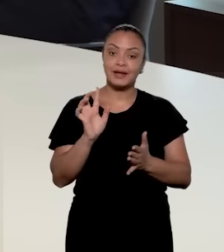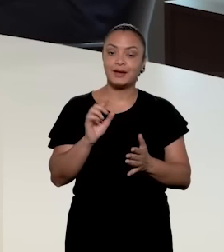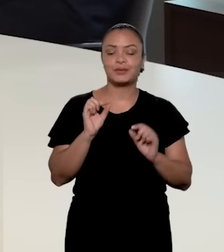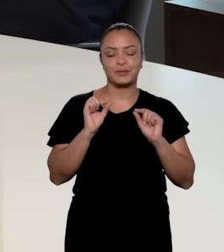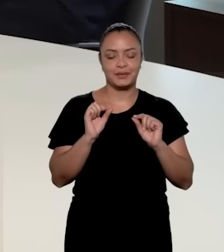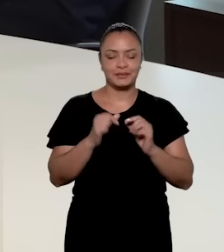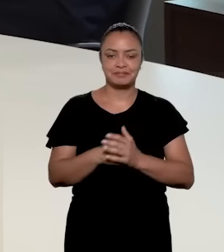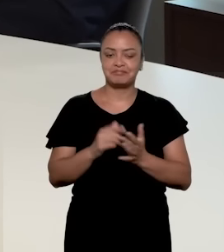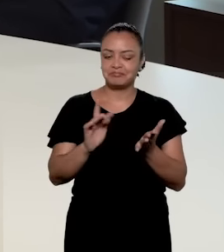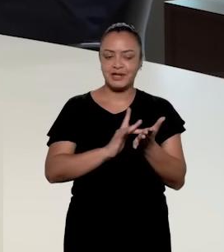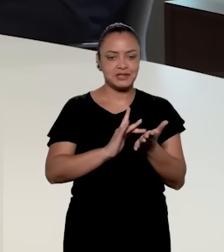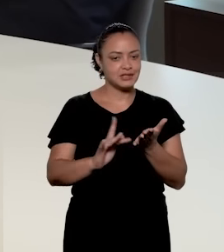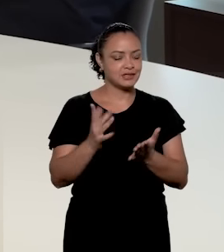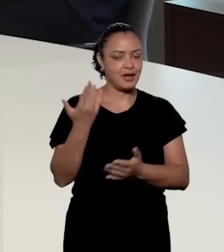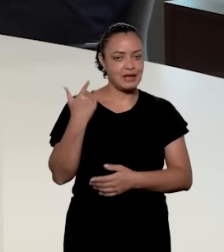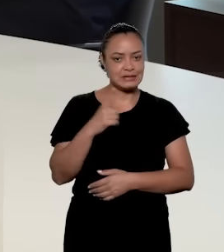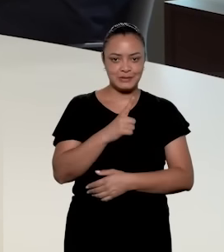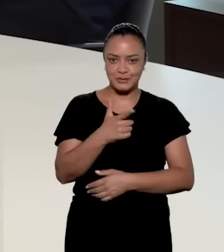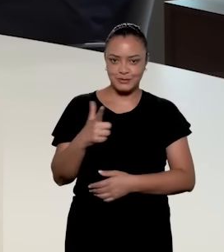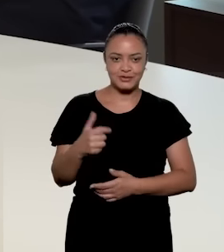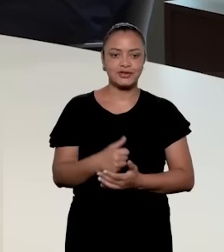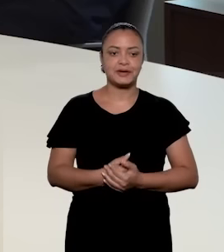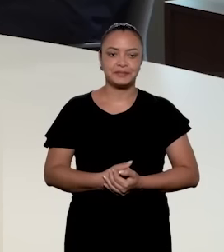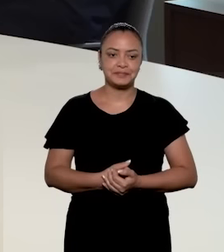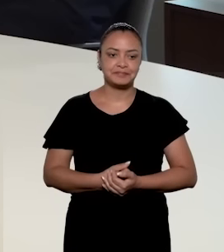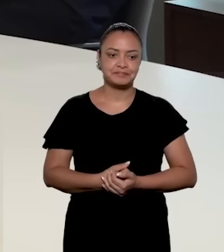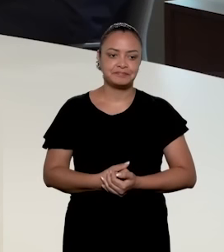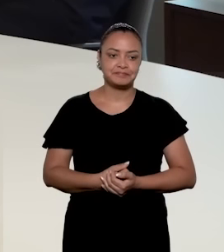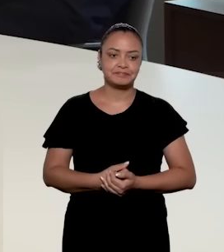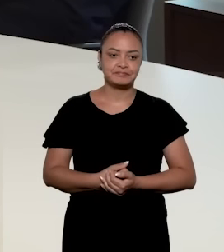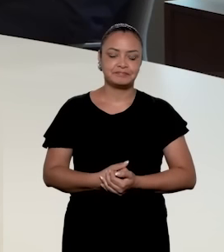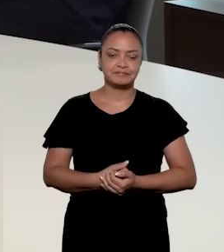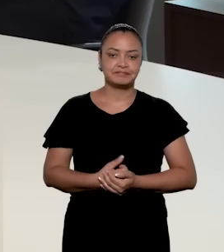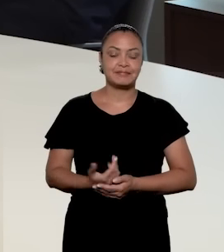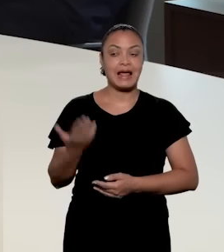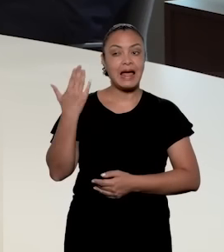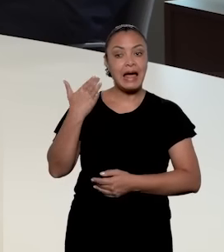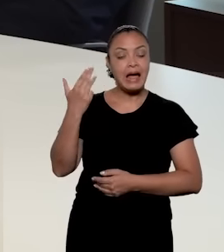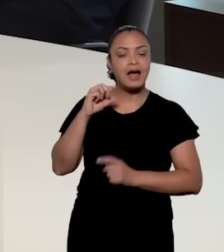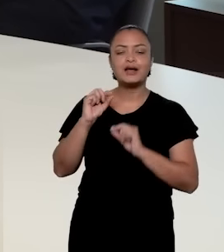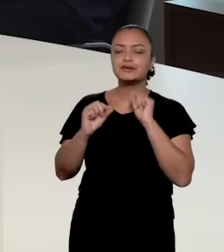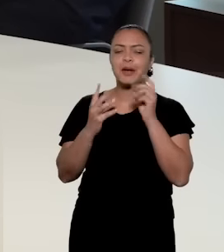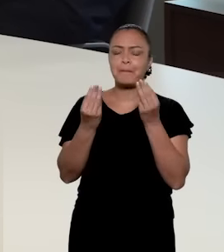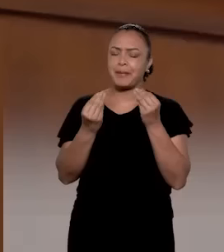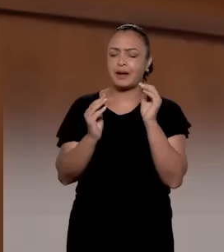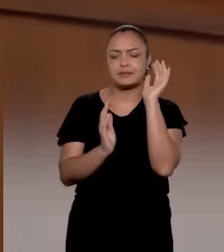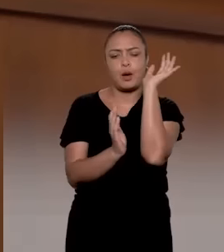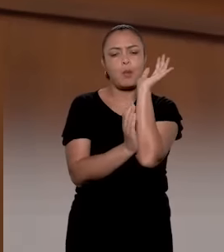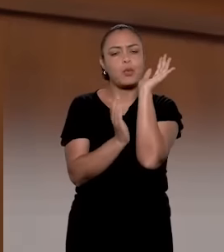O crédito tradicional, o crédito rural, ele era conhecido como um crédito burocrático e hoje,